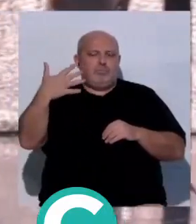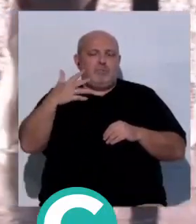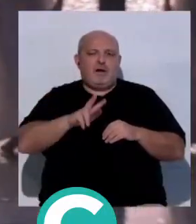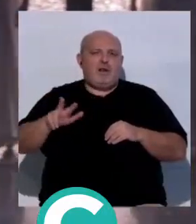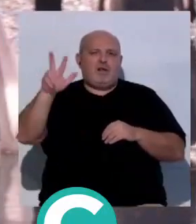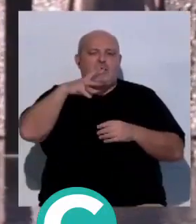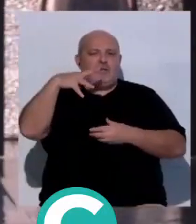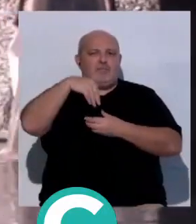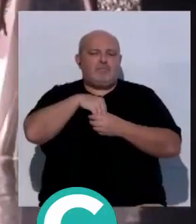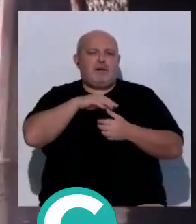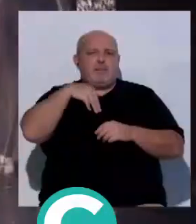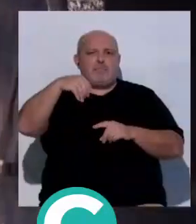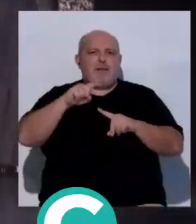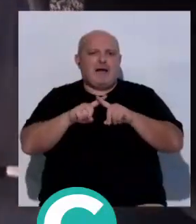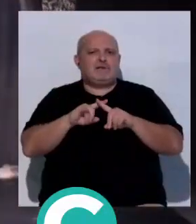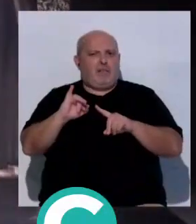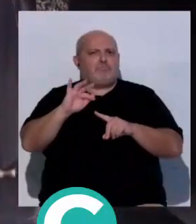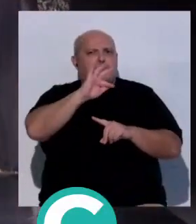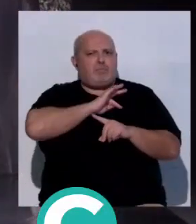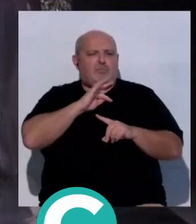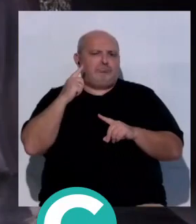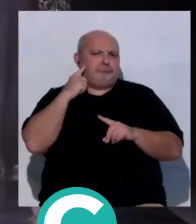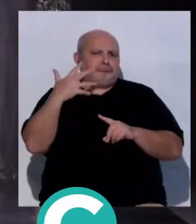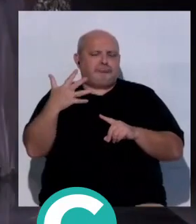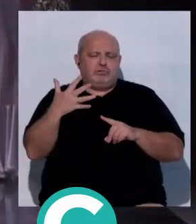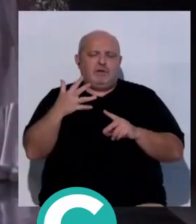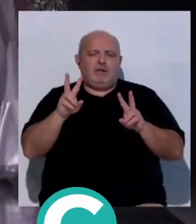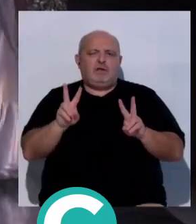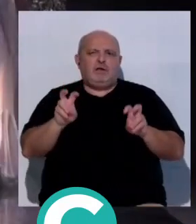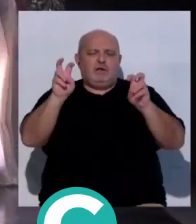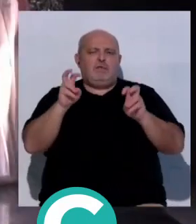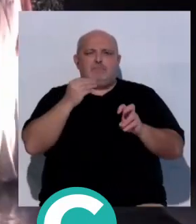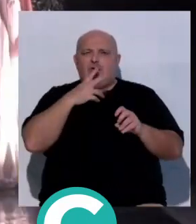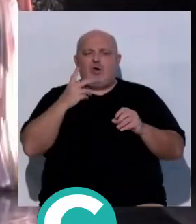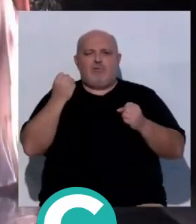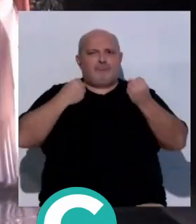incluido un premio Max de artes escénicas en la categoría de mejor cografía de la edición de este